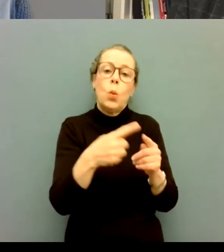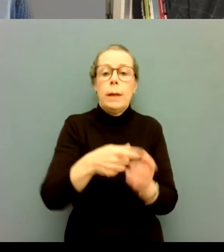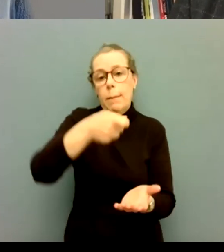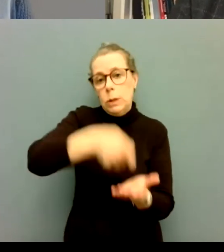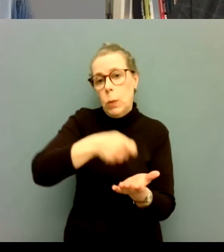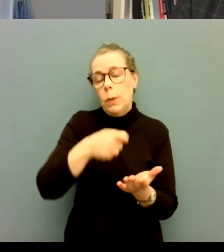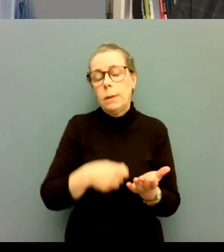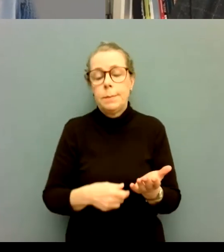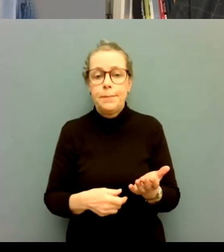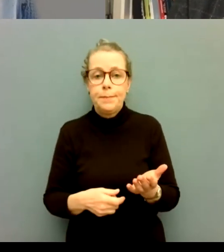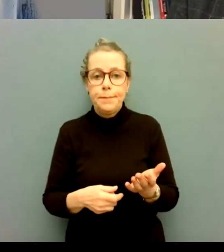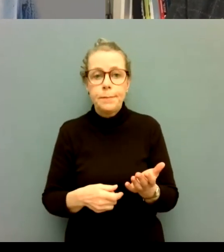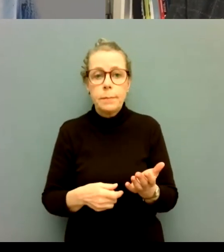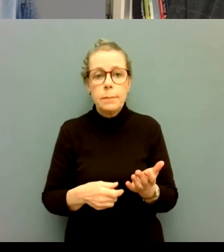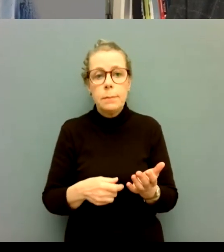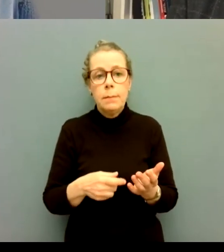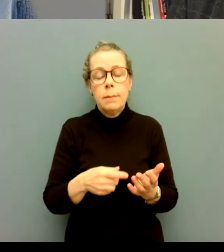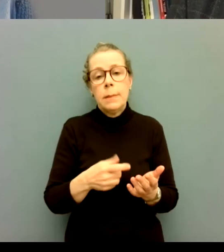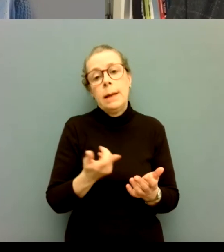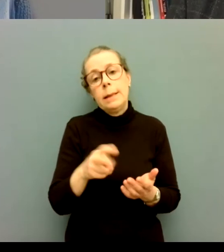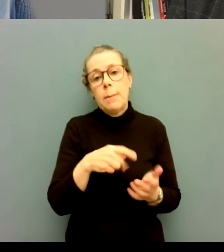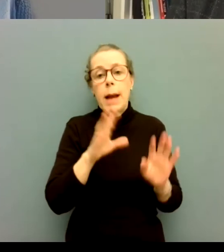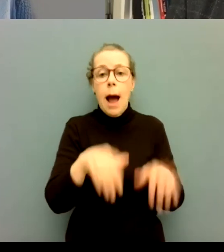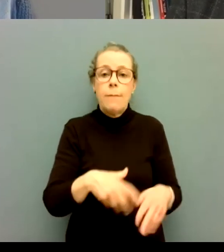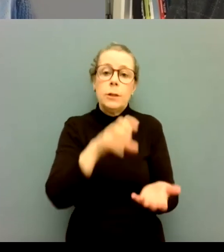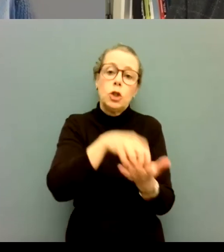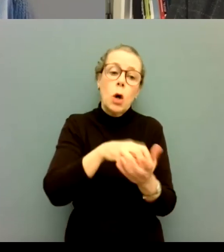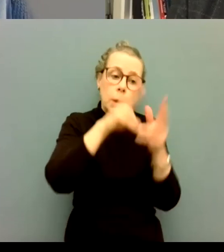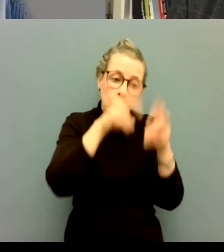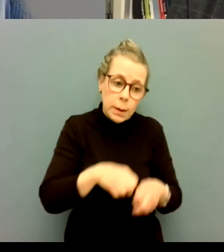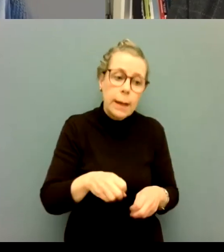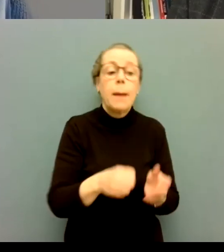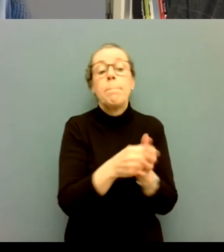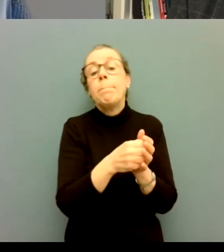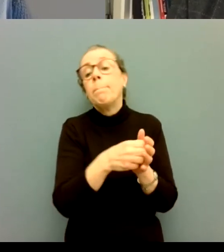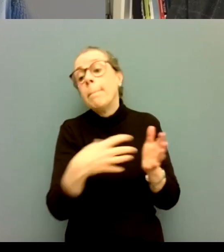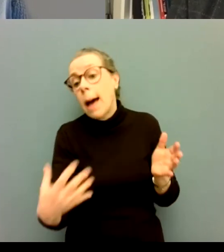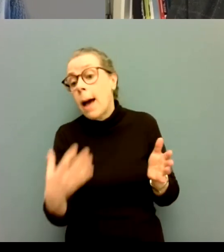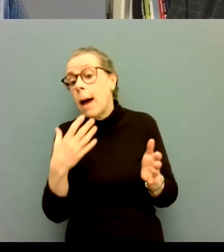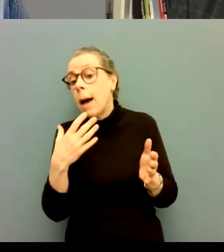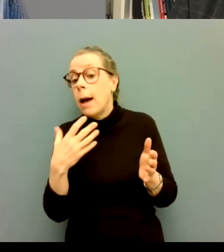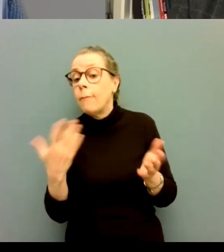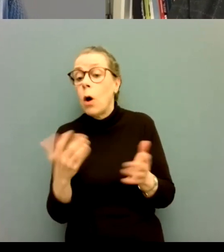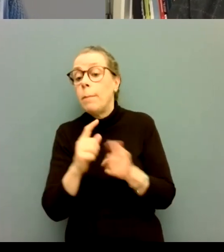tagna efter statliga utredningar osv, för att se vilka konsekvenser det-